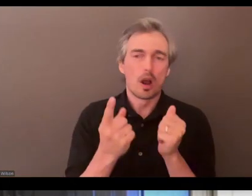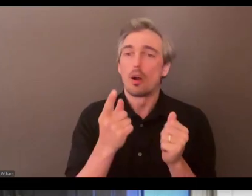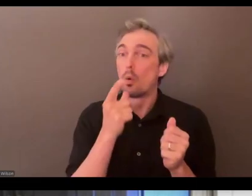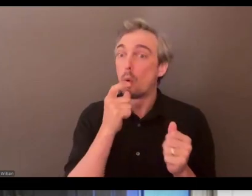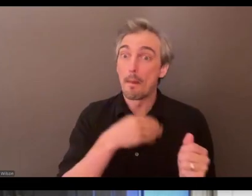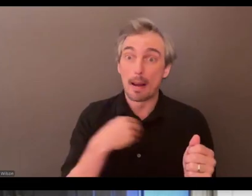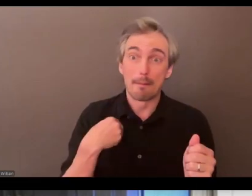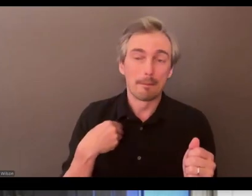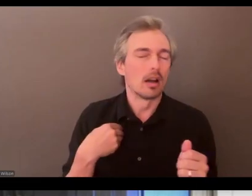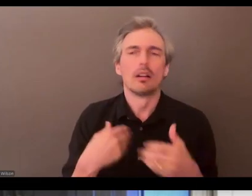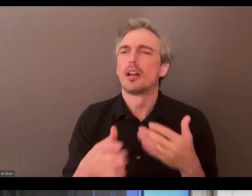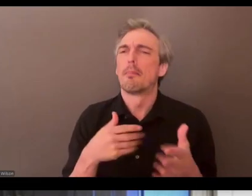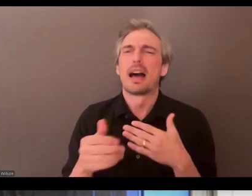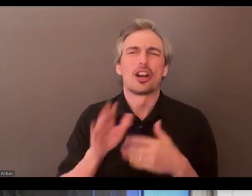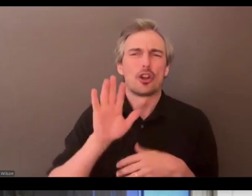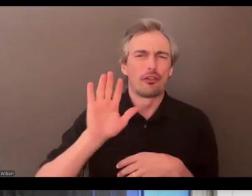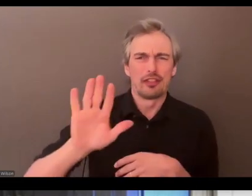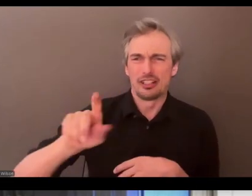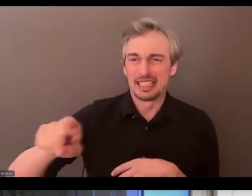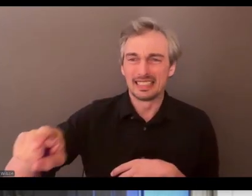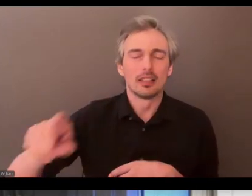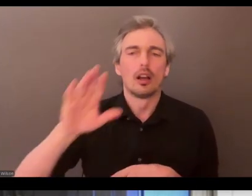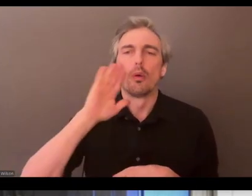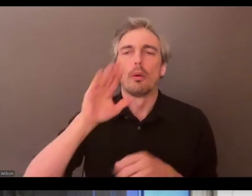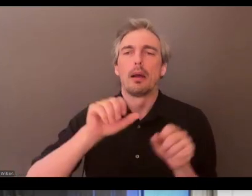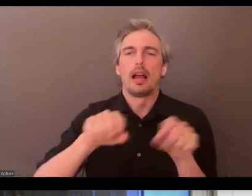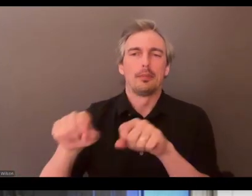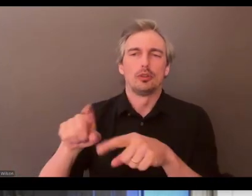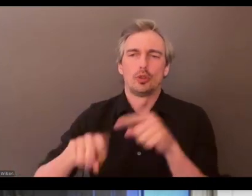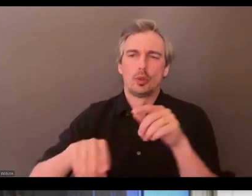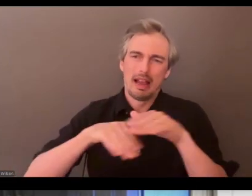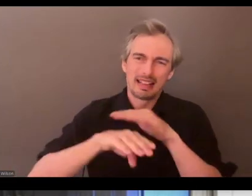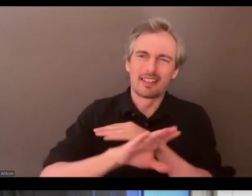Unionを通じて適切に銀行サ ービスにアクセスできるようにしています。